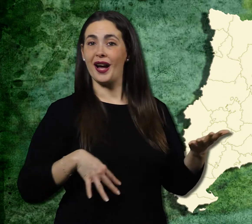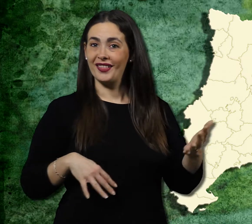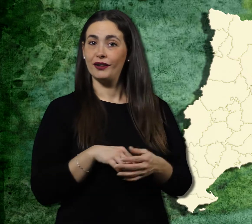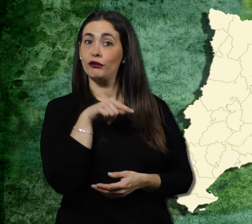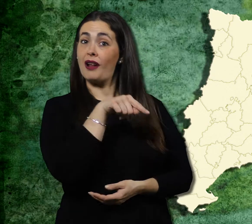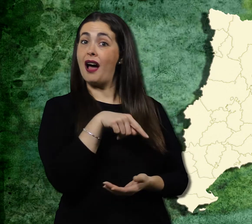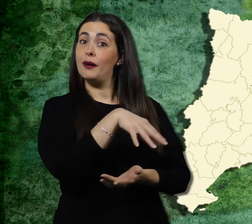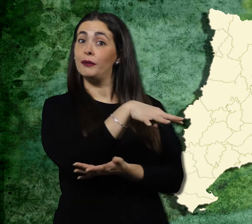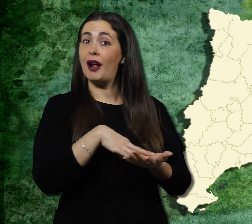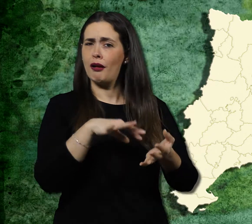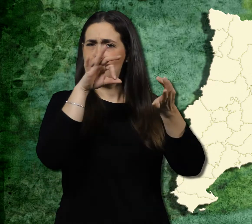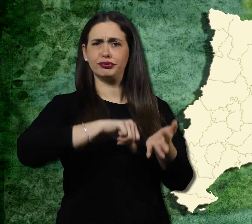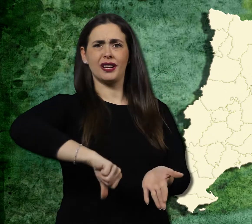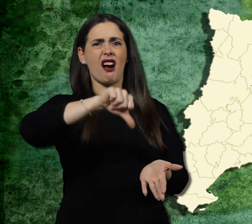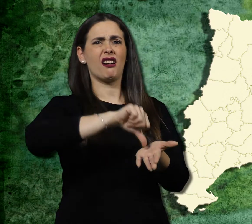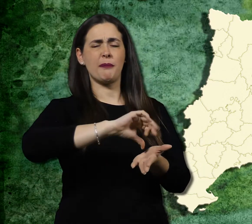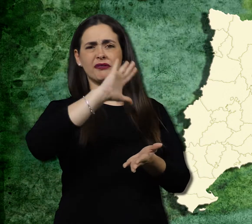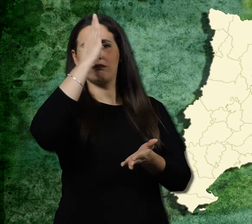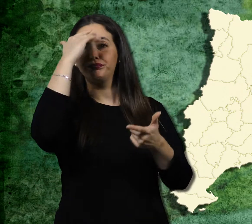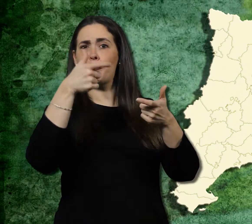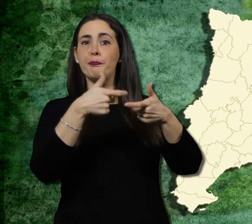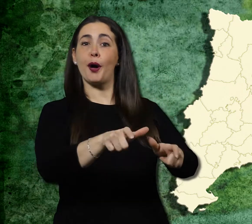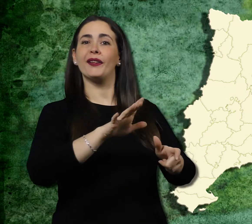BARCELONA Província de Barcelona.